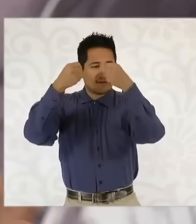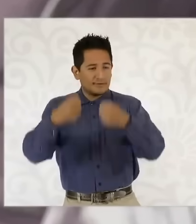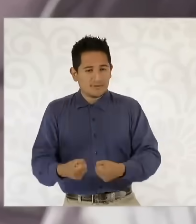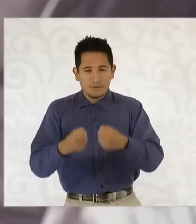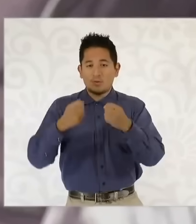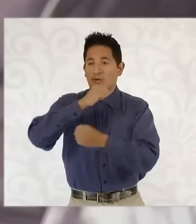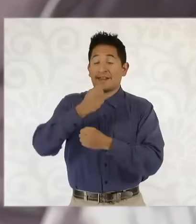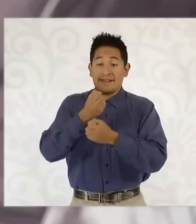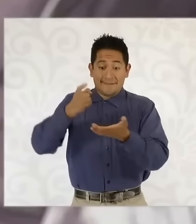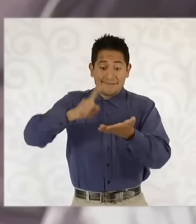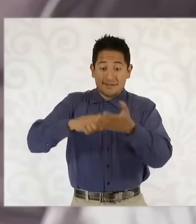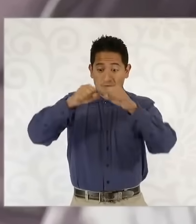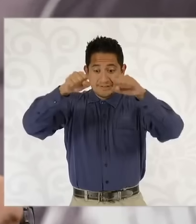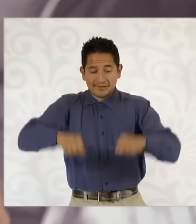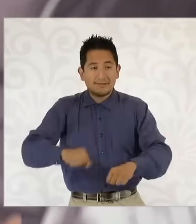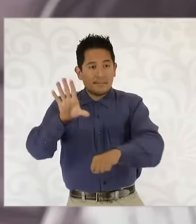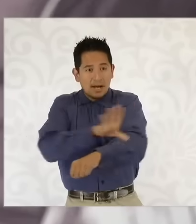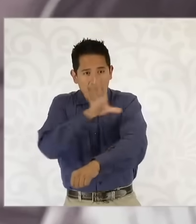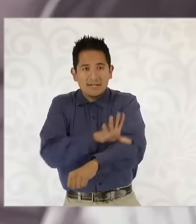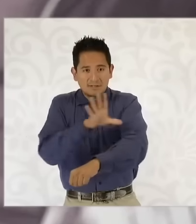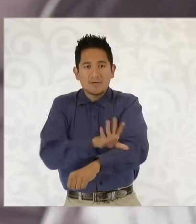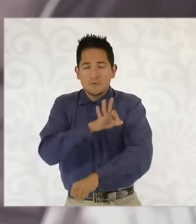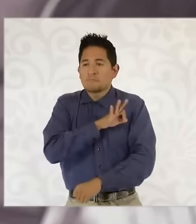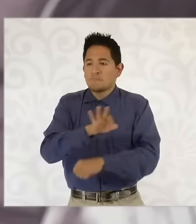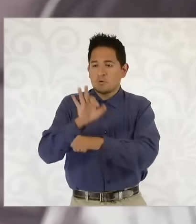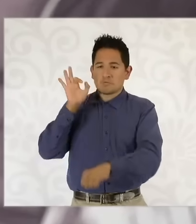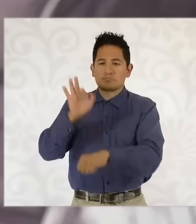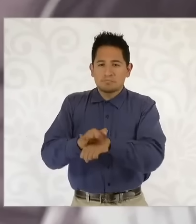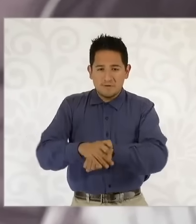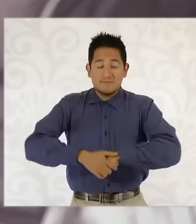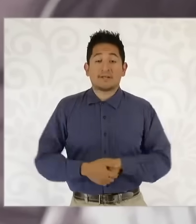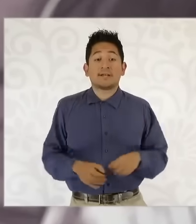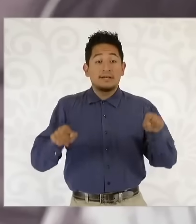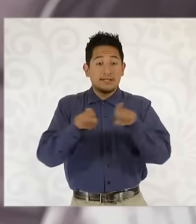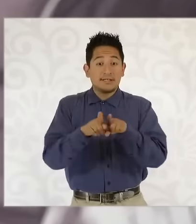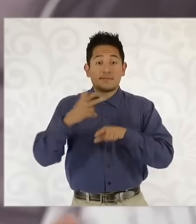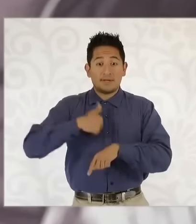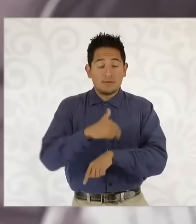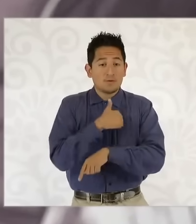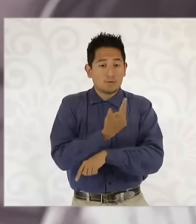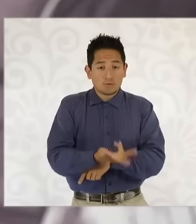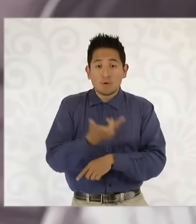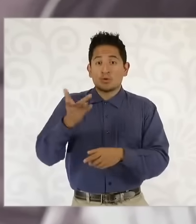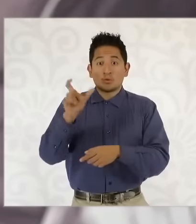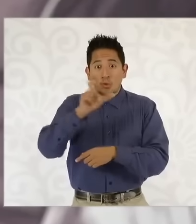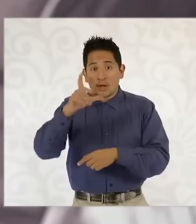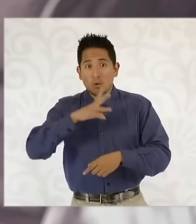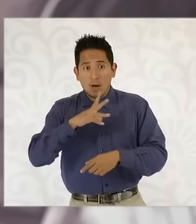sistema eléctrico, incrementar la capacidad de respuesta, por ejemplo, en anteastres naturales,